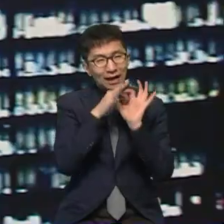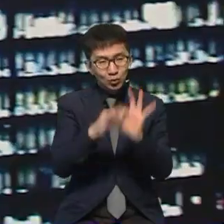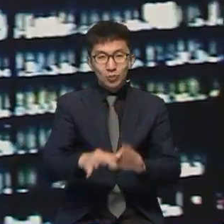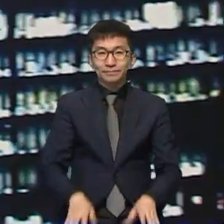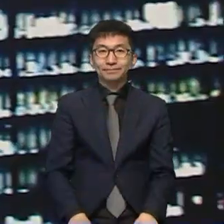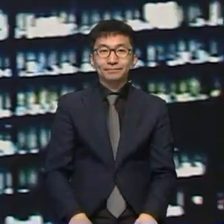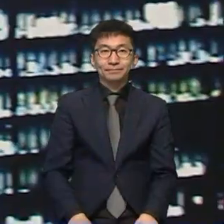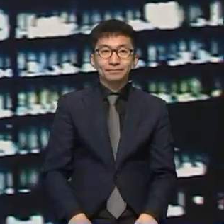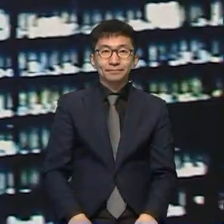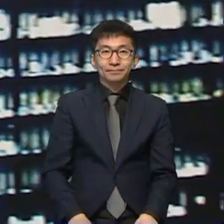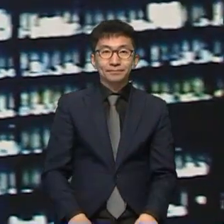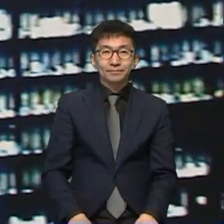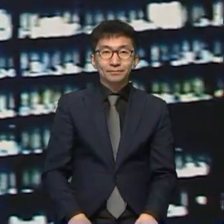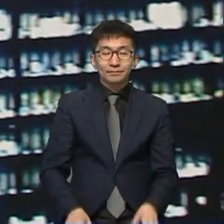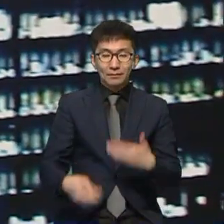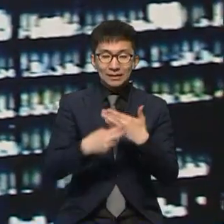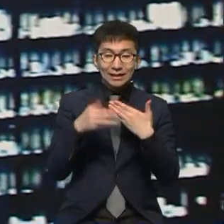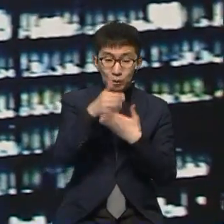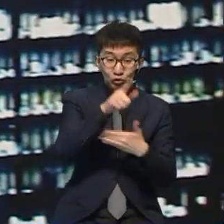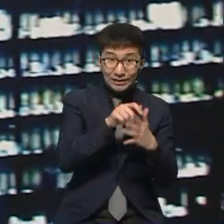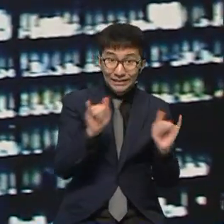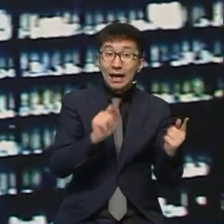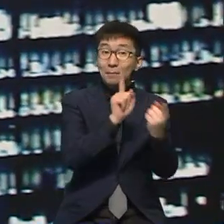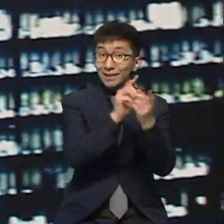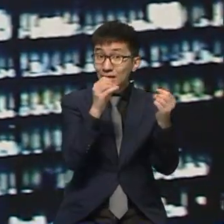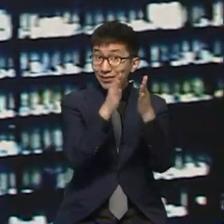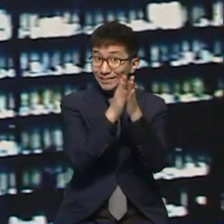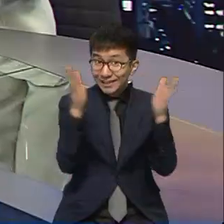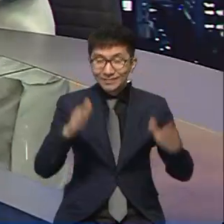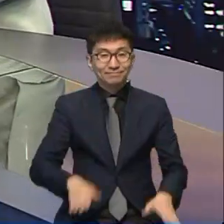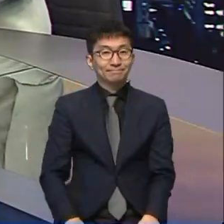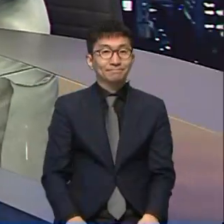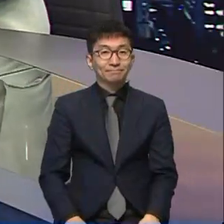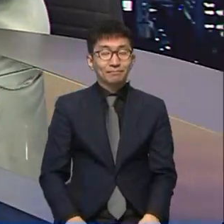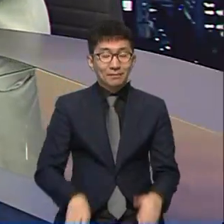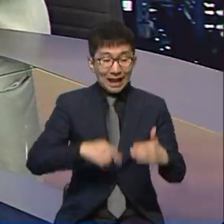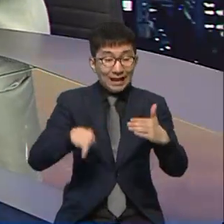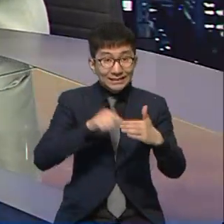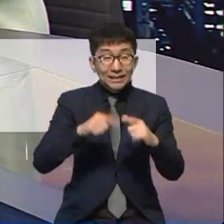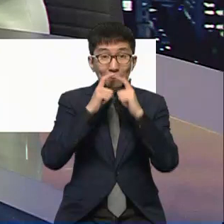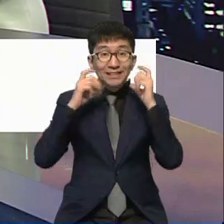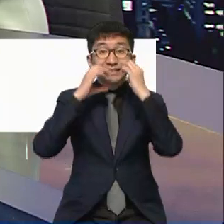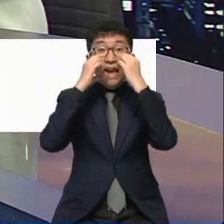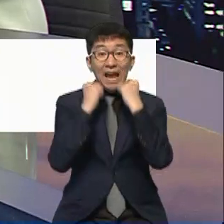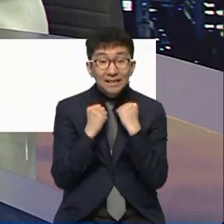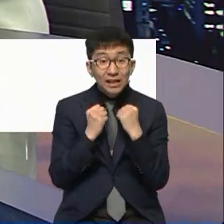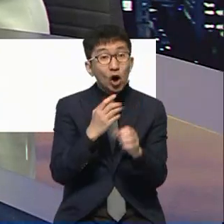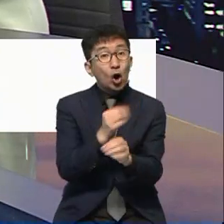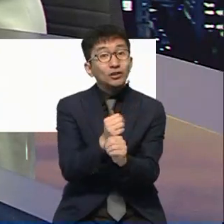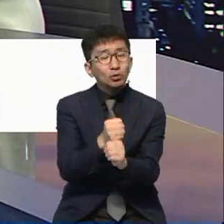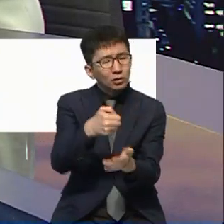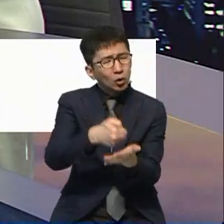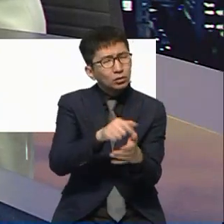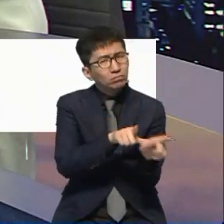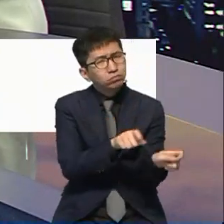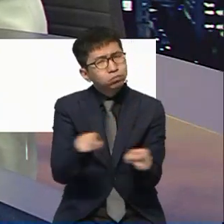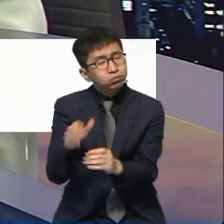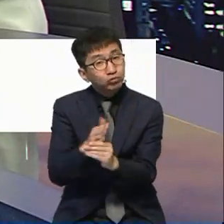(앵커) 조동찬 의학전문기자 나와 있습니다. 실내 마스크 해제 시기를 두고 결정이 꽤 늦어지네요? 자문위원들의 의견이 달라서입니다.